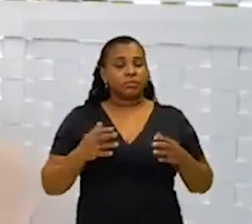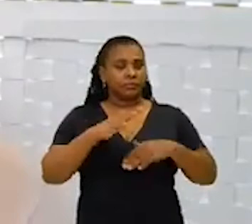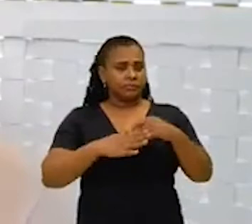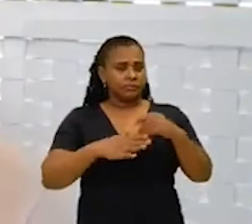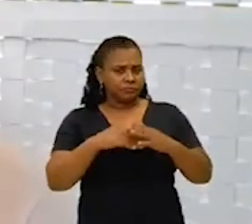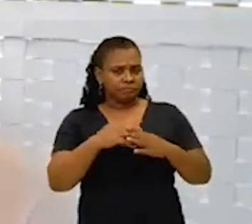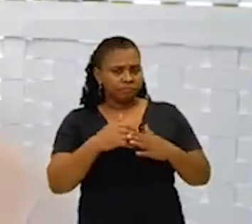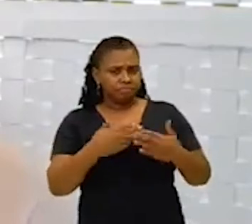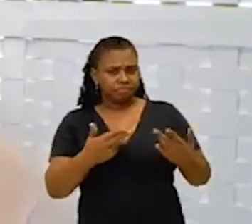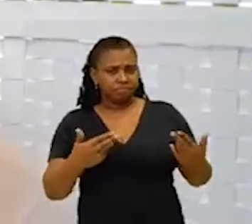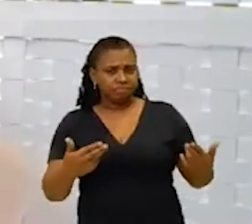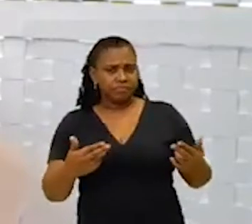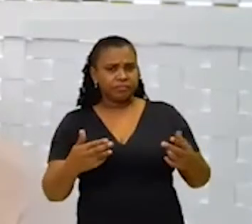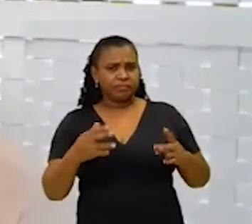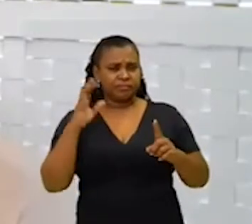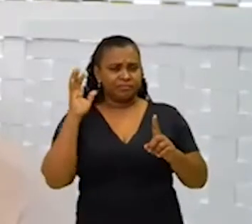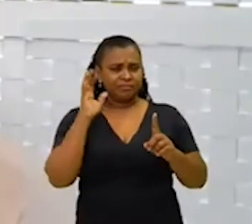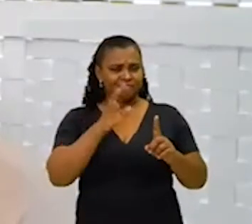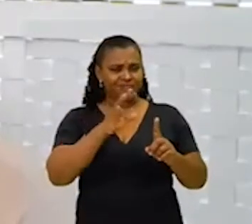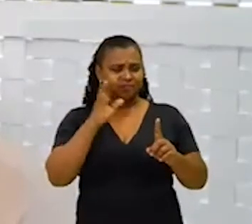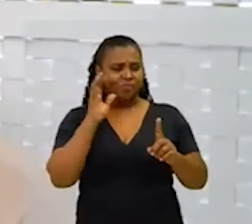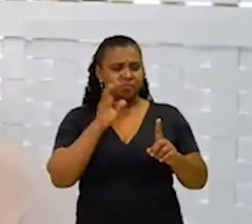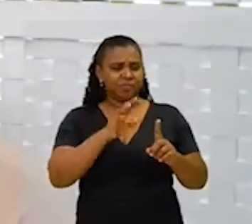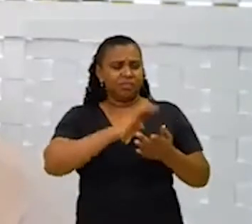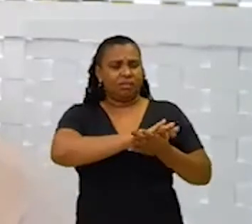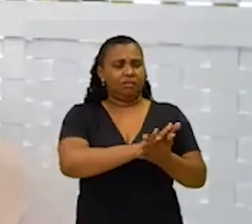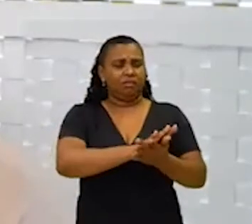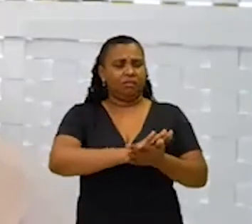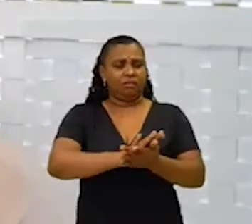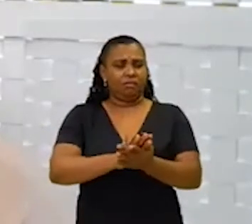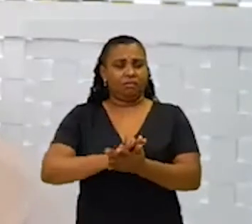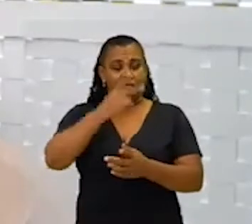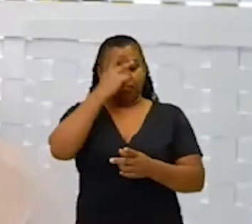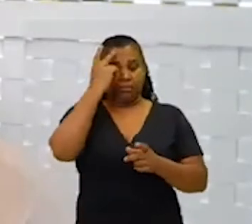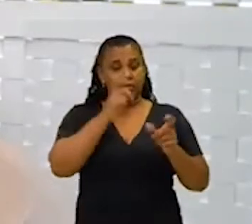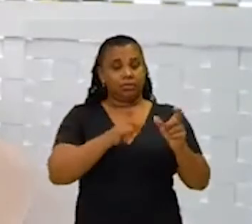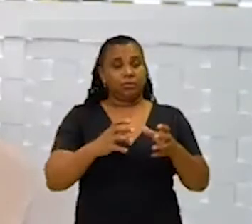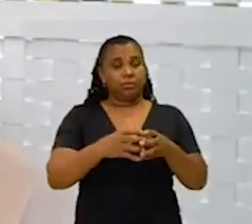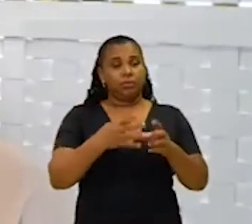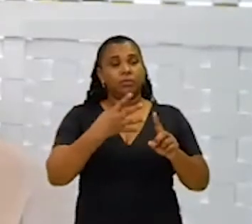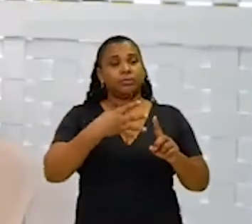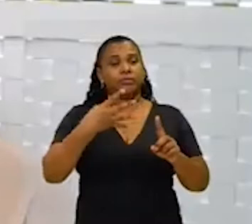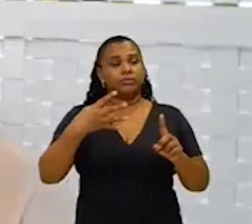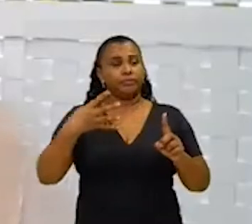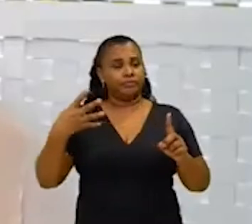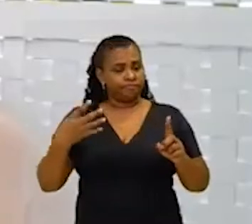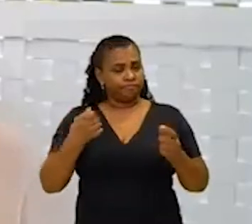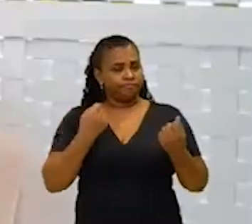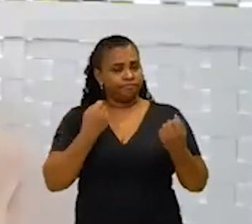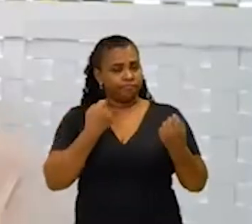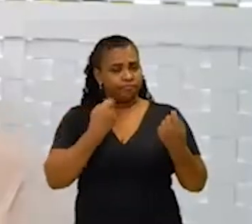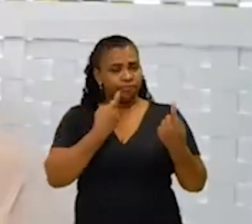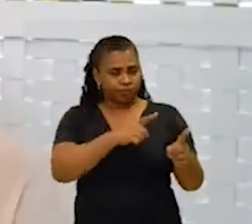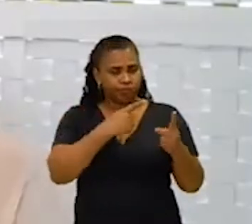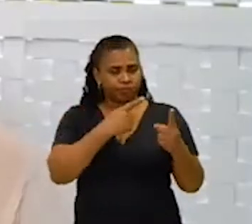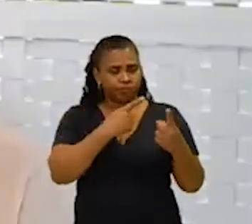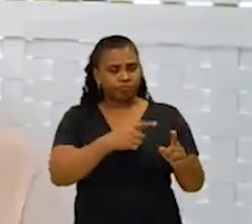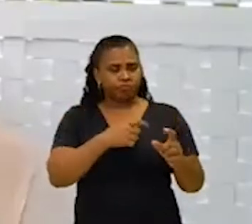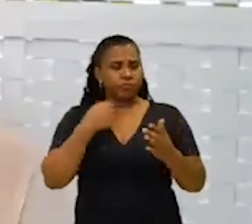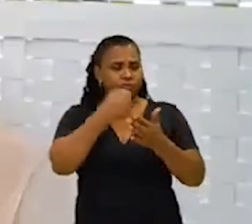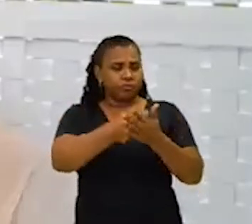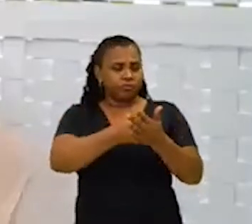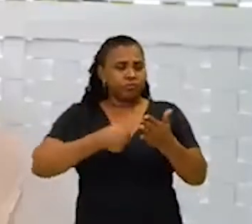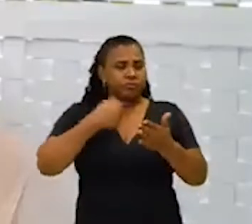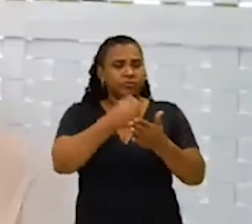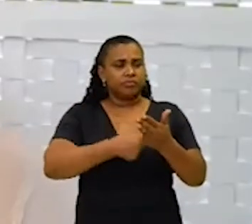de pessoas LGBT ir essas enfrentamento e resistências levaram os anos 90 agora no